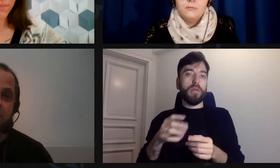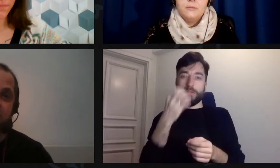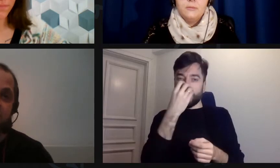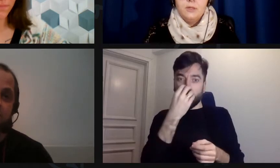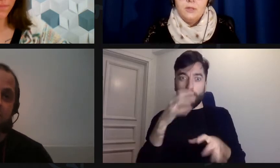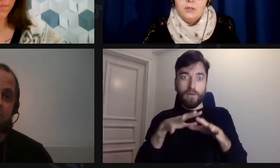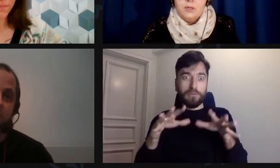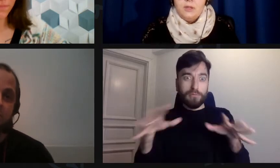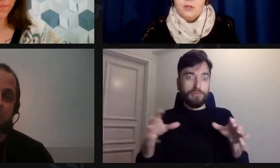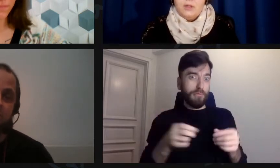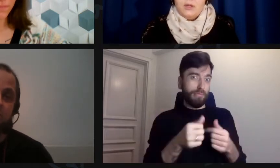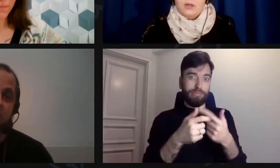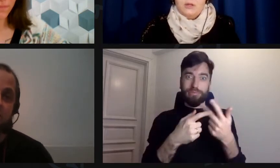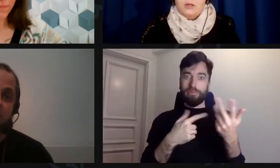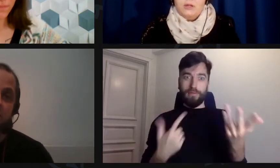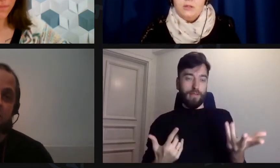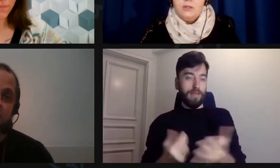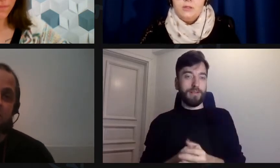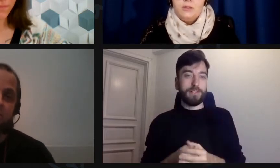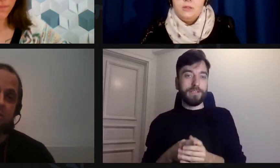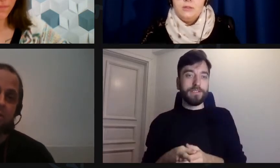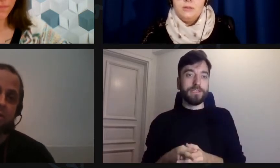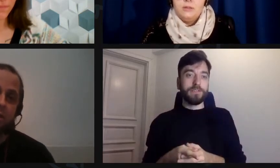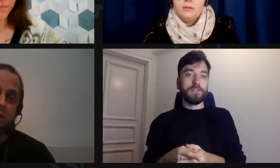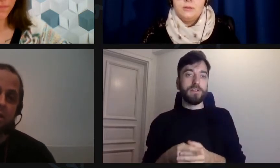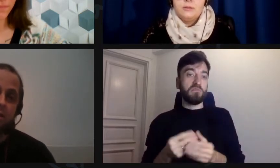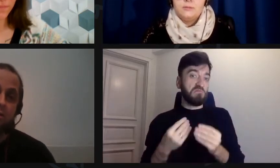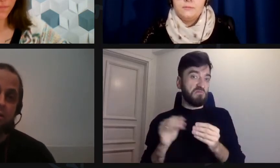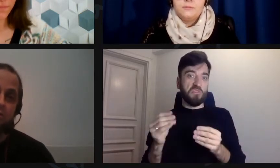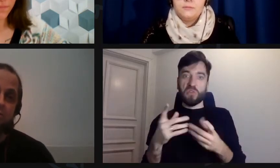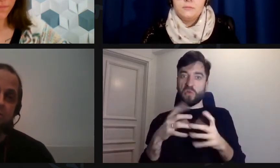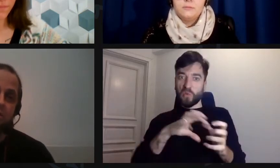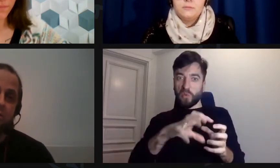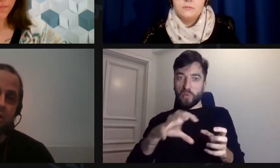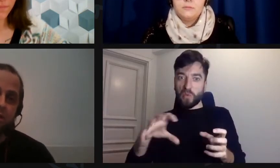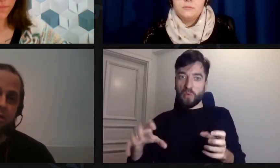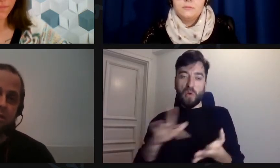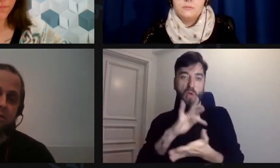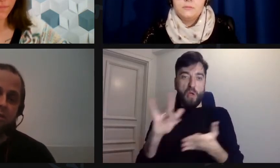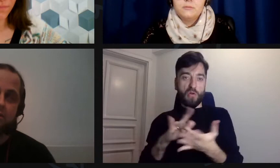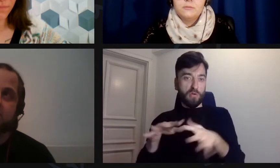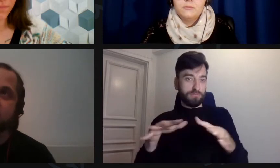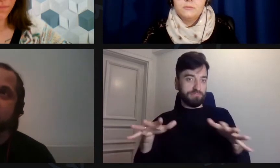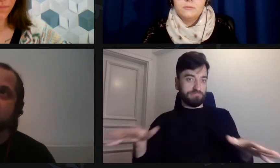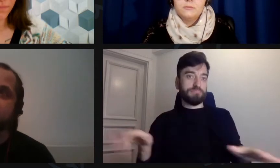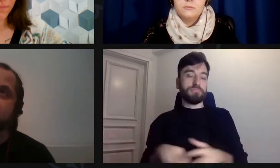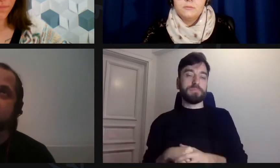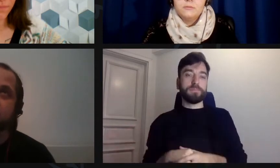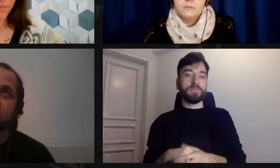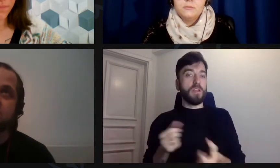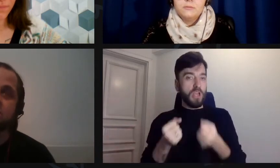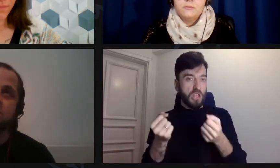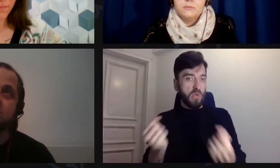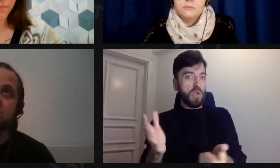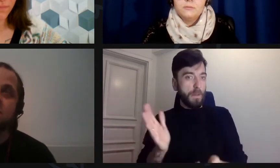Tam w tym obszarze już kilkanaście albo więcej ośrodków prowadziło jakieś działania z pedagogiki cyrku.